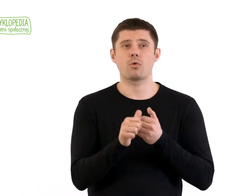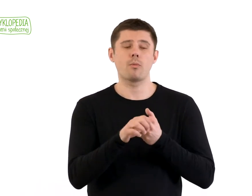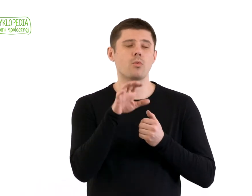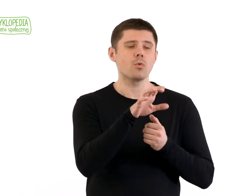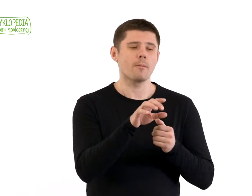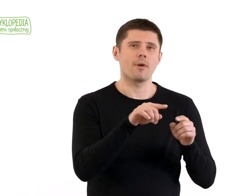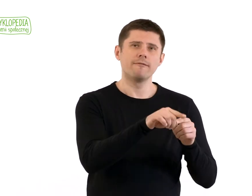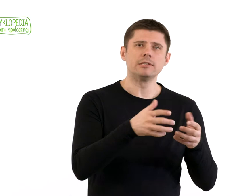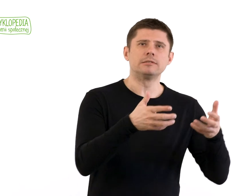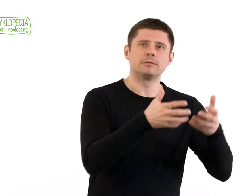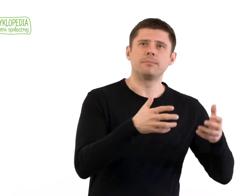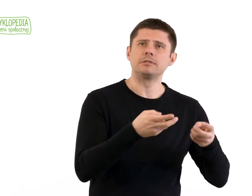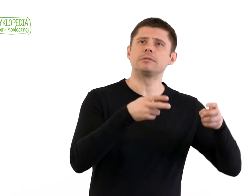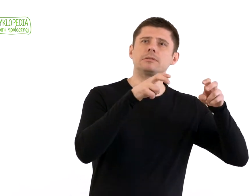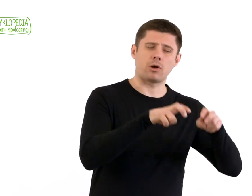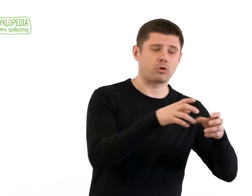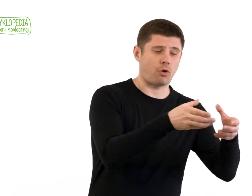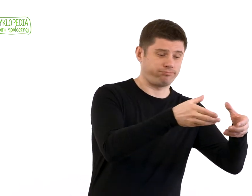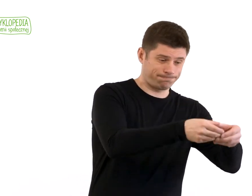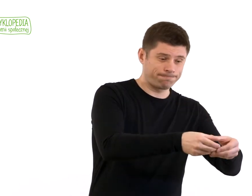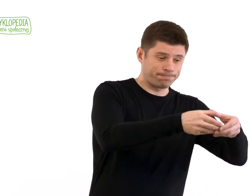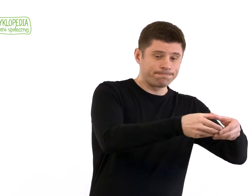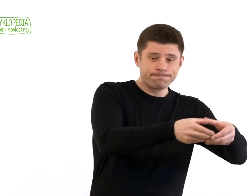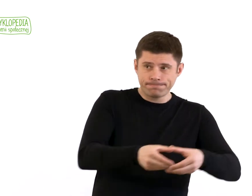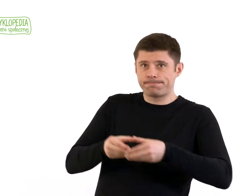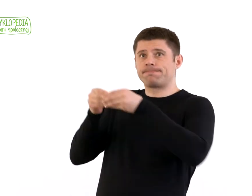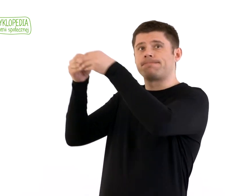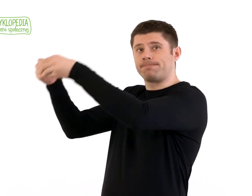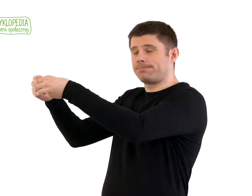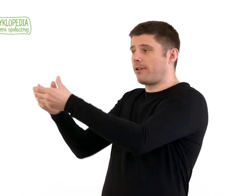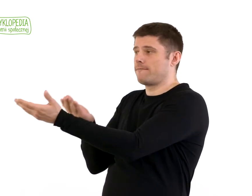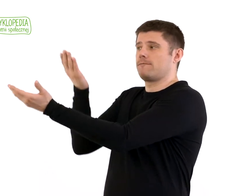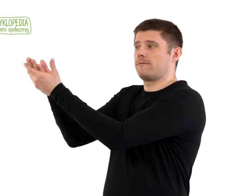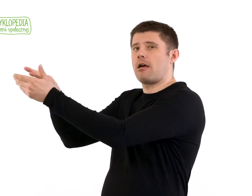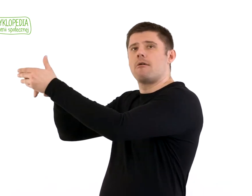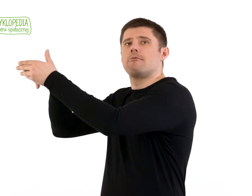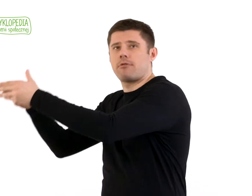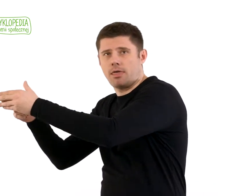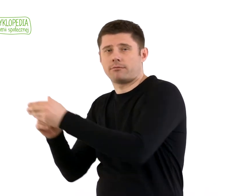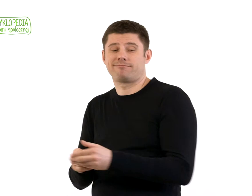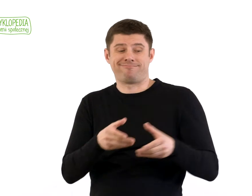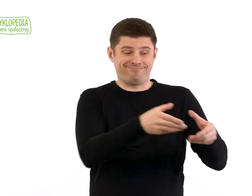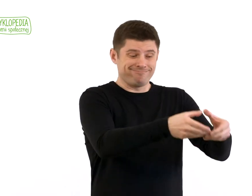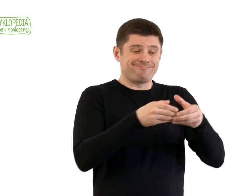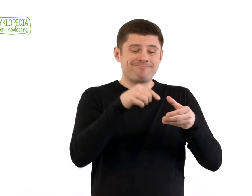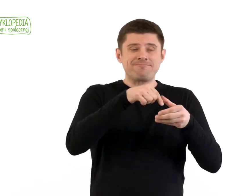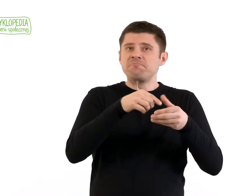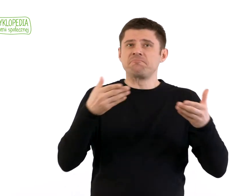Dokumenty zebrania założycielskiego dołączane potem do wniosku rejestracyjnego: